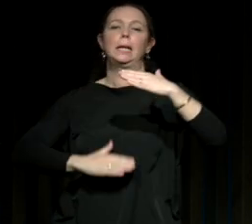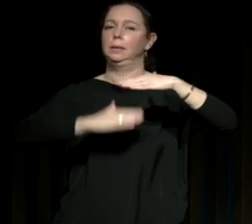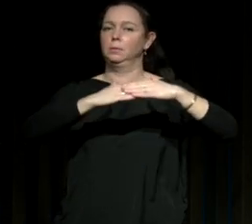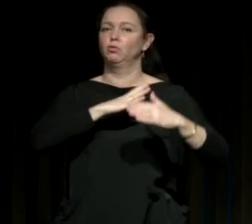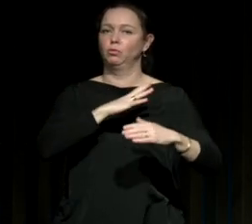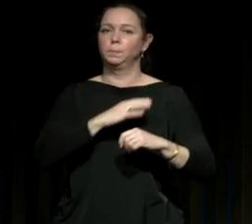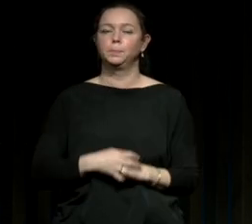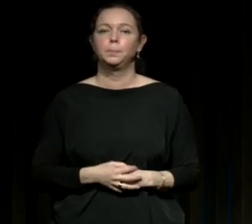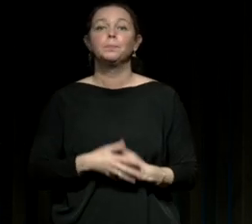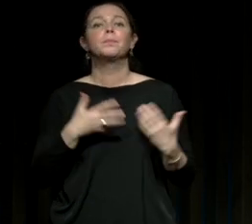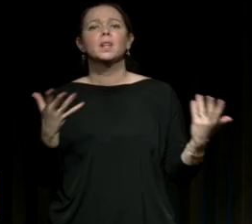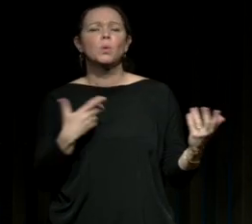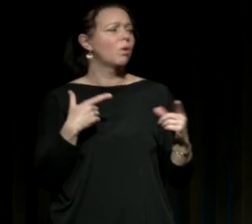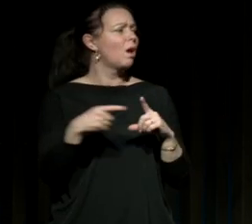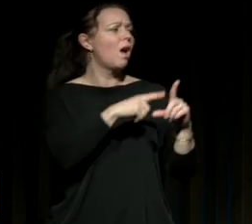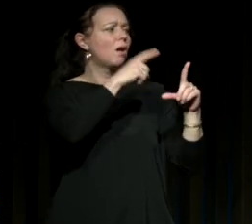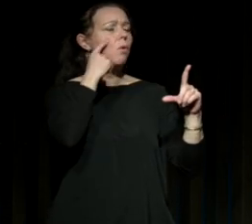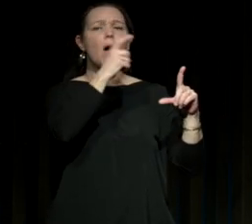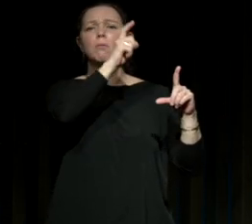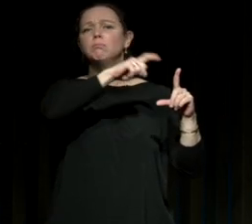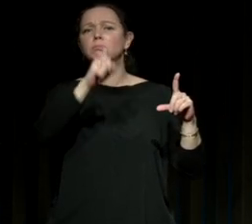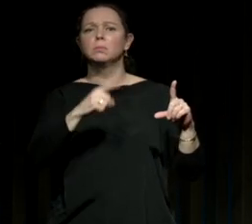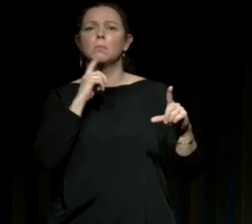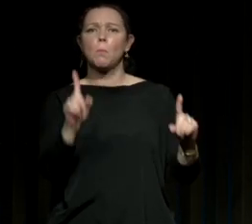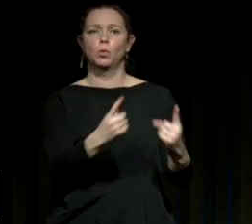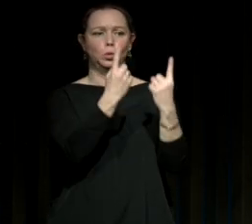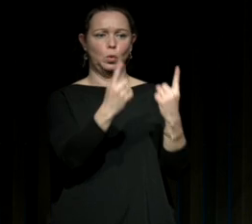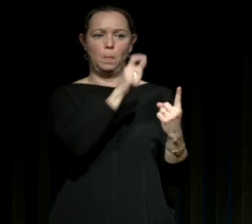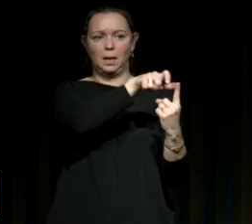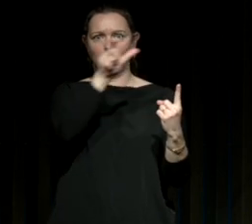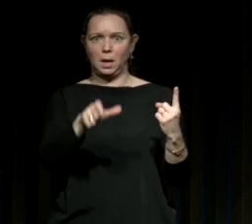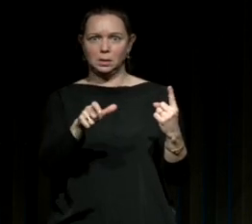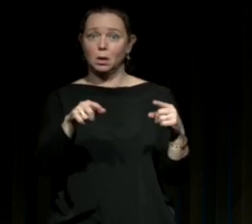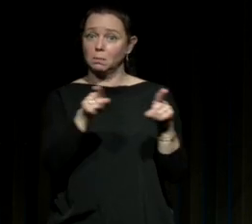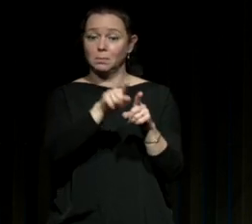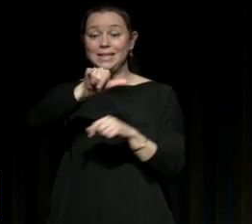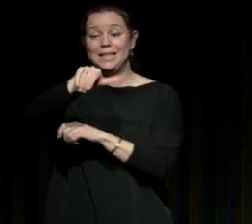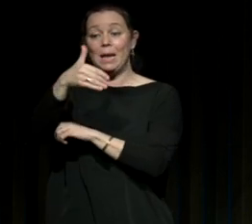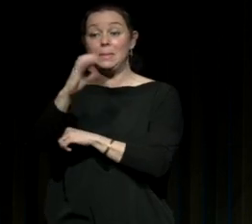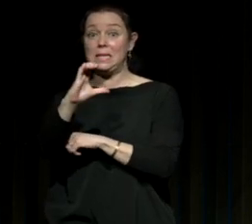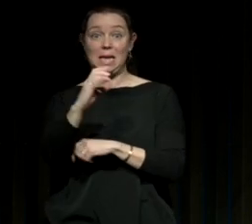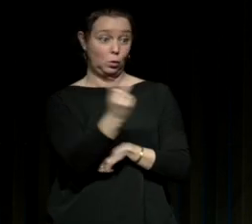de ce graphe en fait qui montre deux individus qui ont le même indice de masse corporelle 1 50